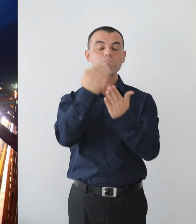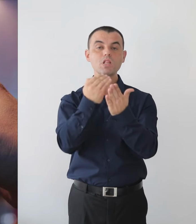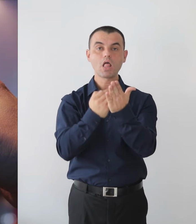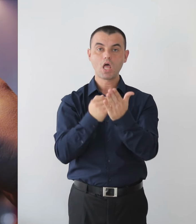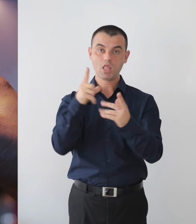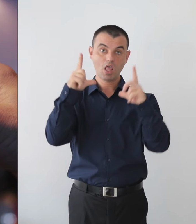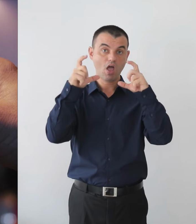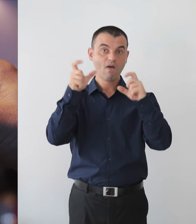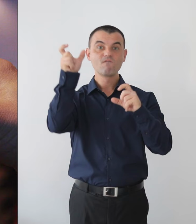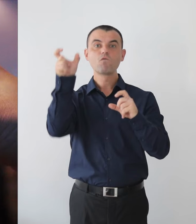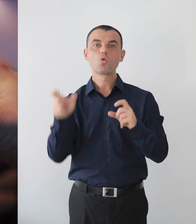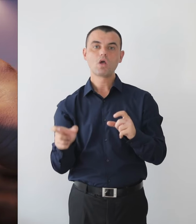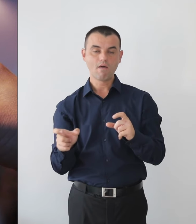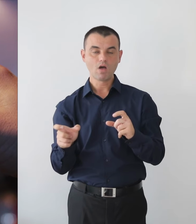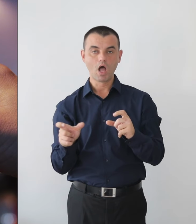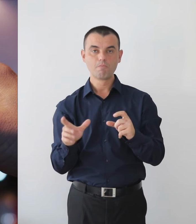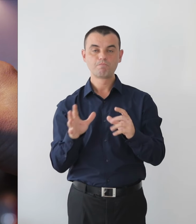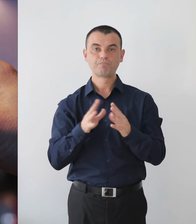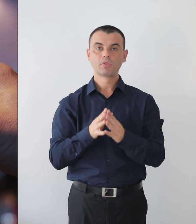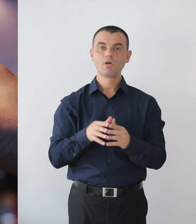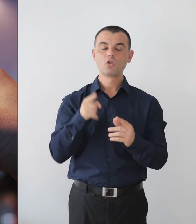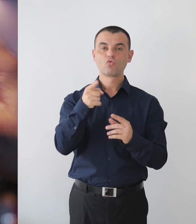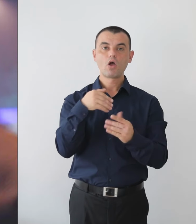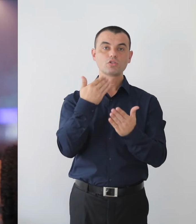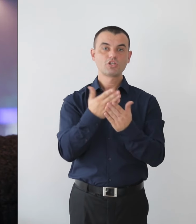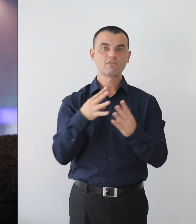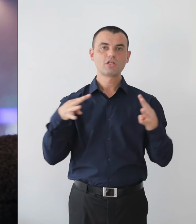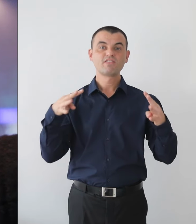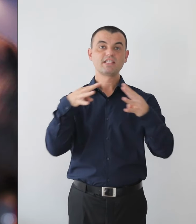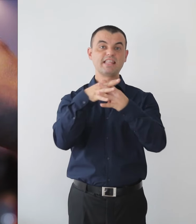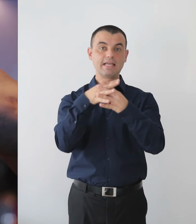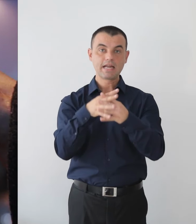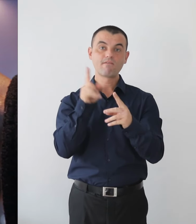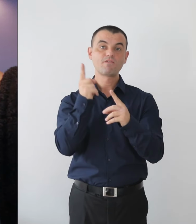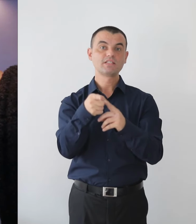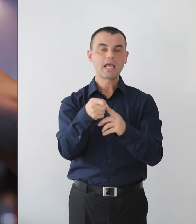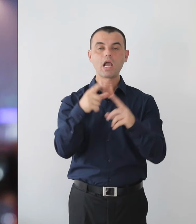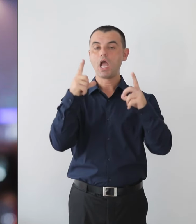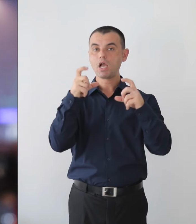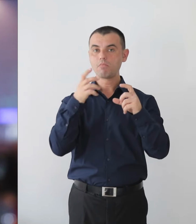Измерването на количеството на светлината става със светломер, интегриран във всяка модерна камера.